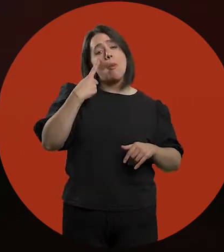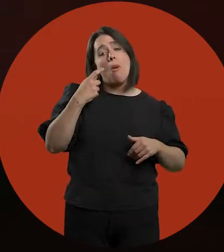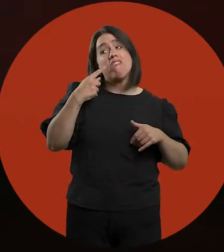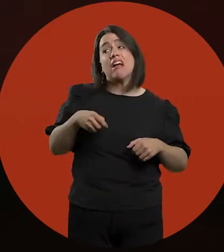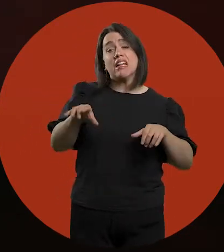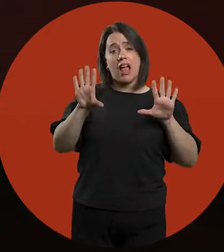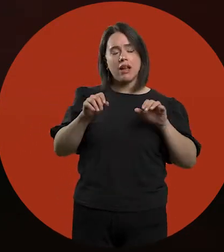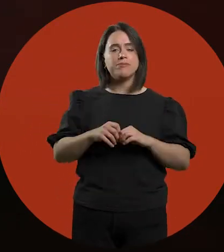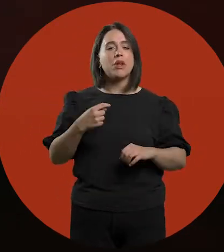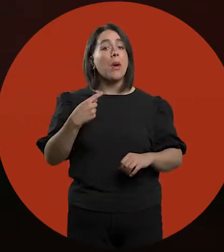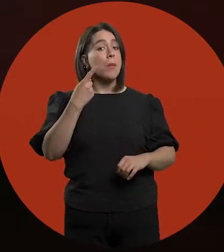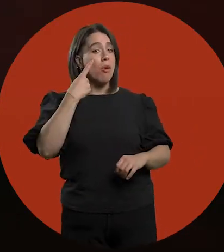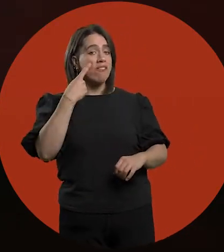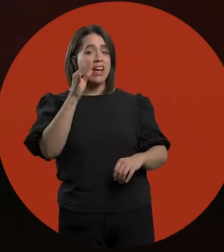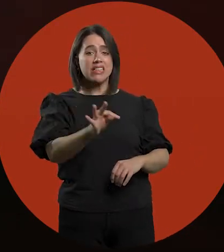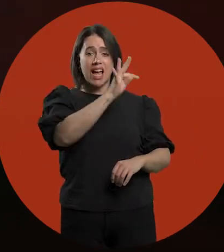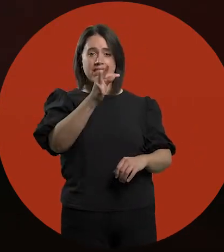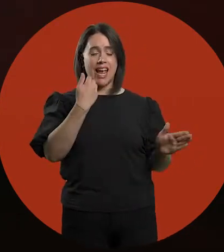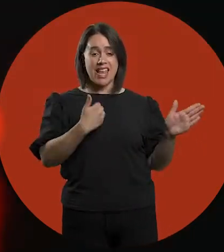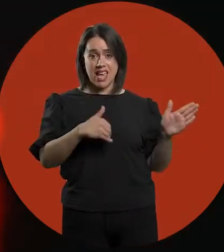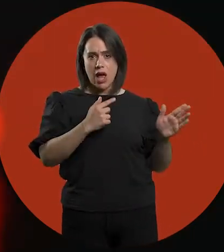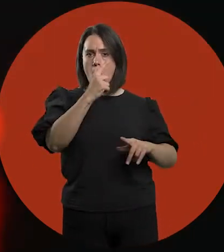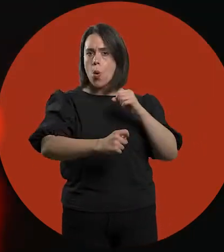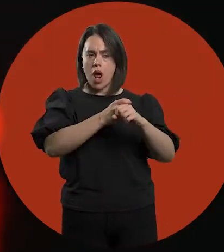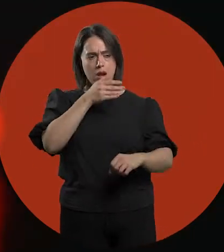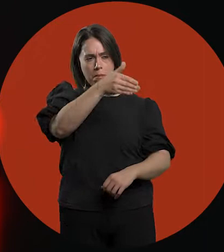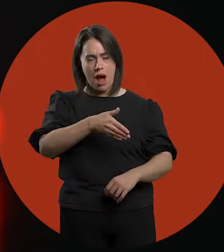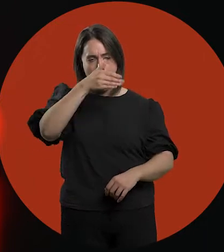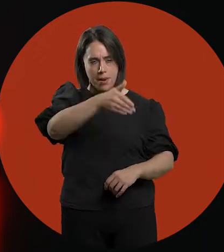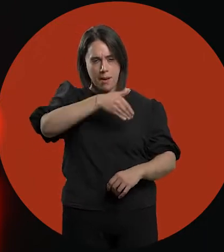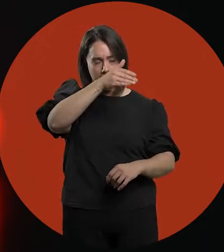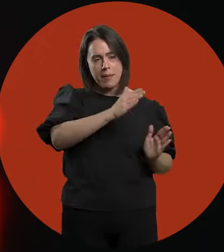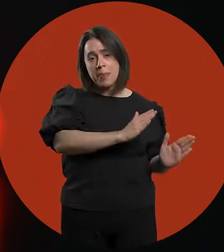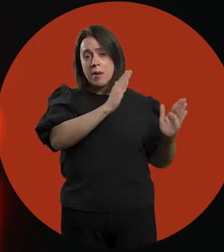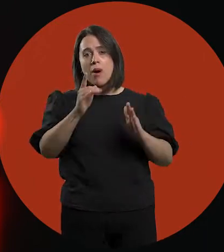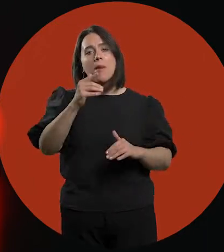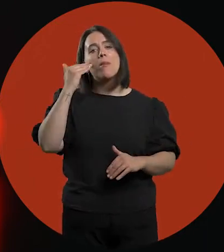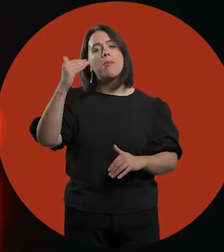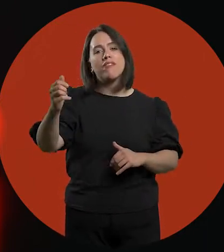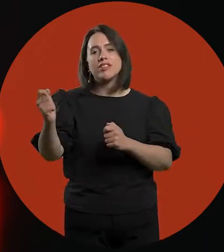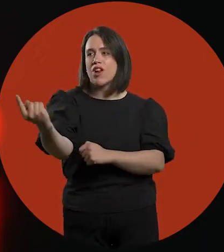Bueno, probé en guitarra, estuve un año. Después, la profesora vino emocionadísima.